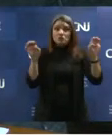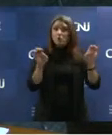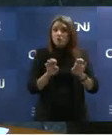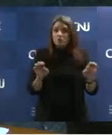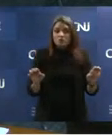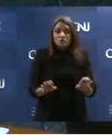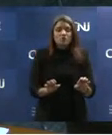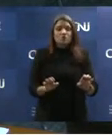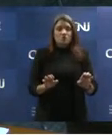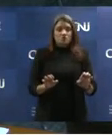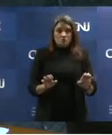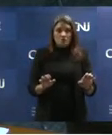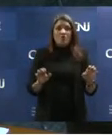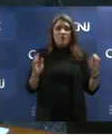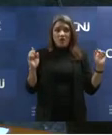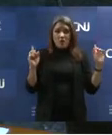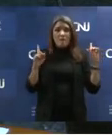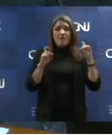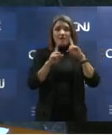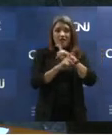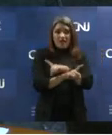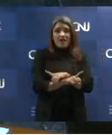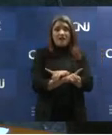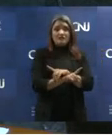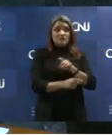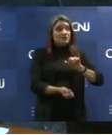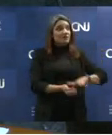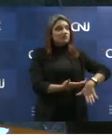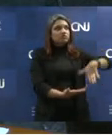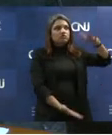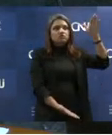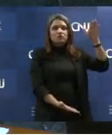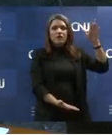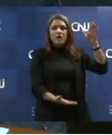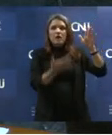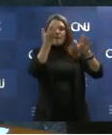que ficou a cargo de um pequeno número de servidores muito restritos